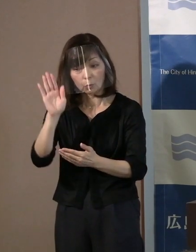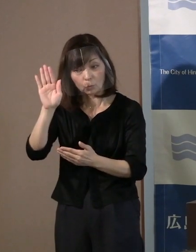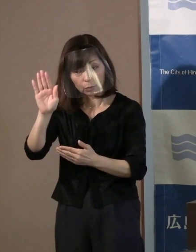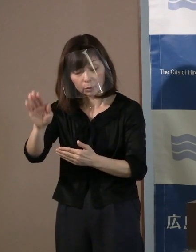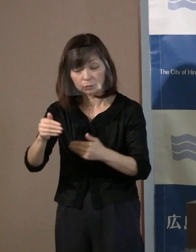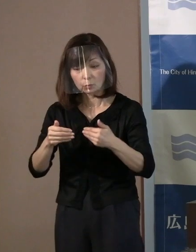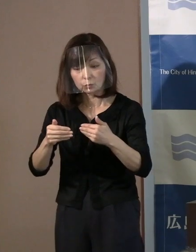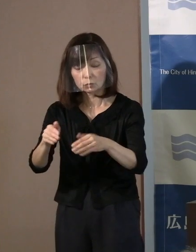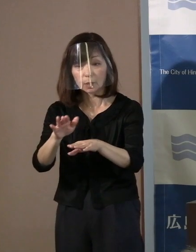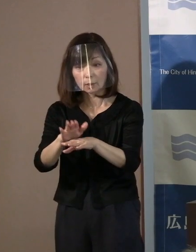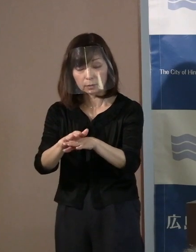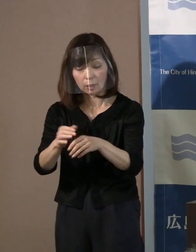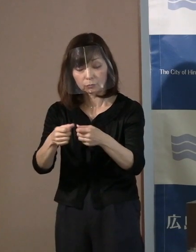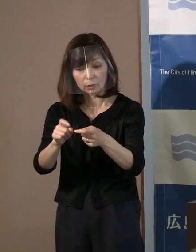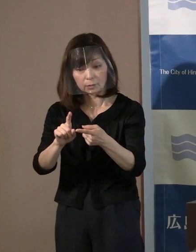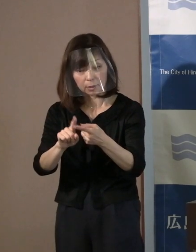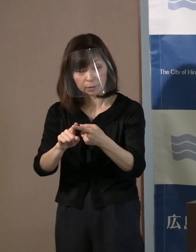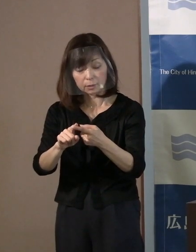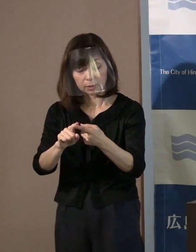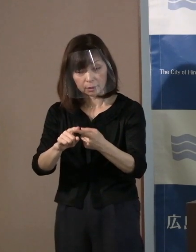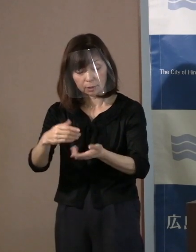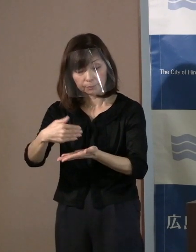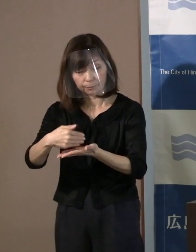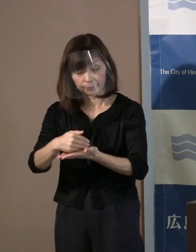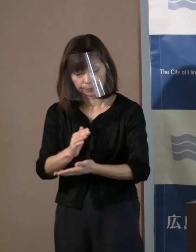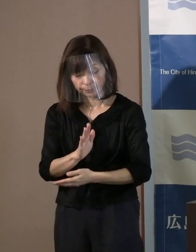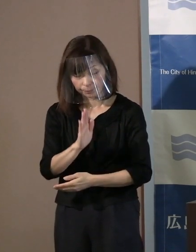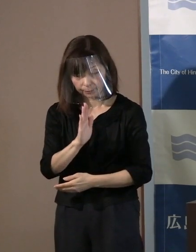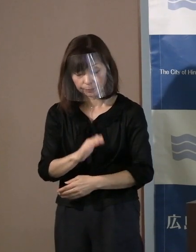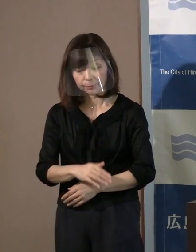お考えをお聞かせください｡